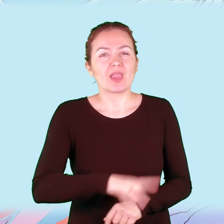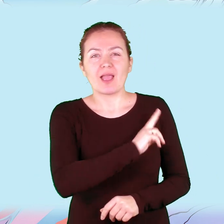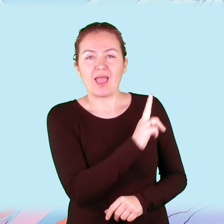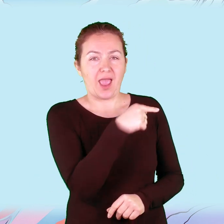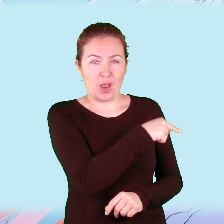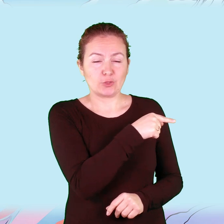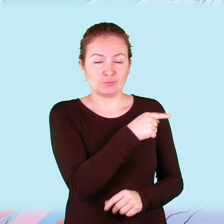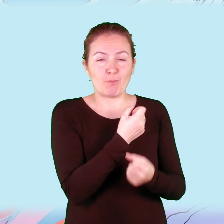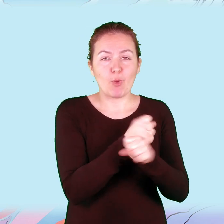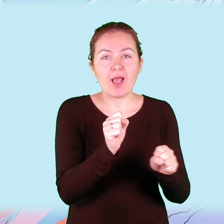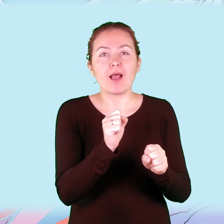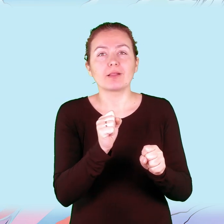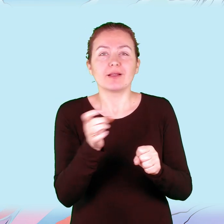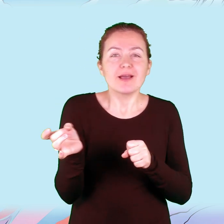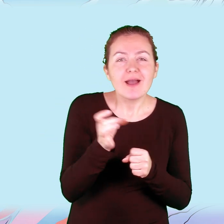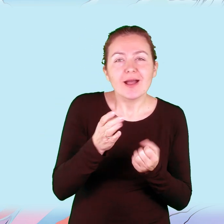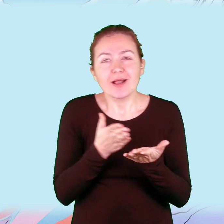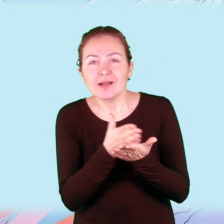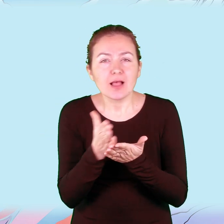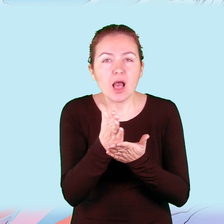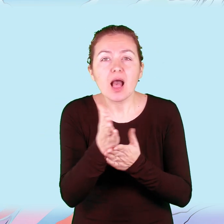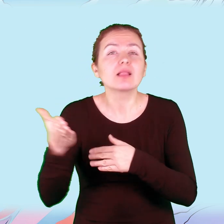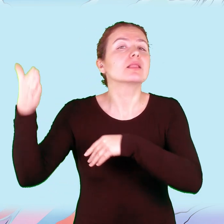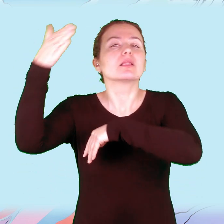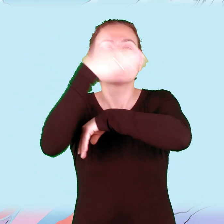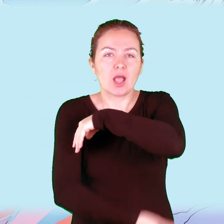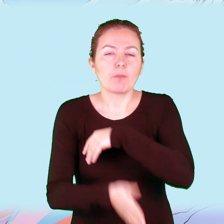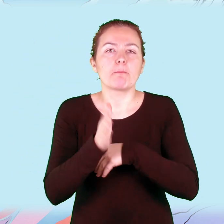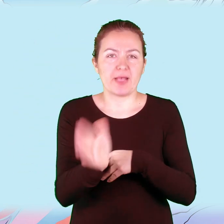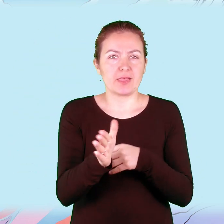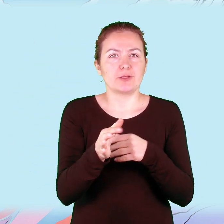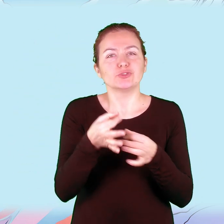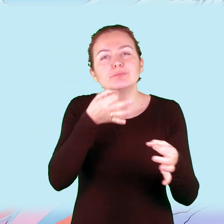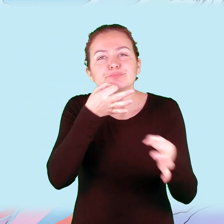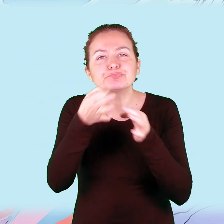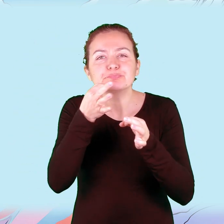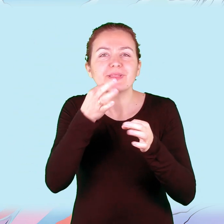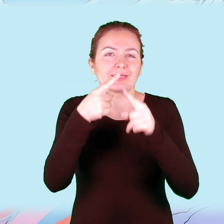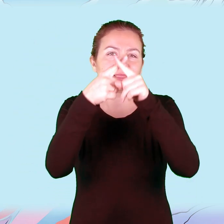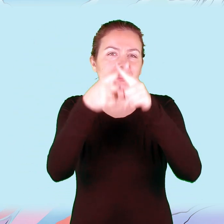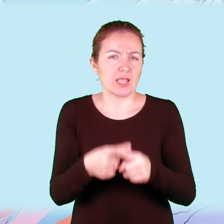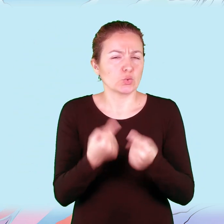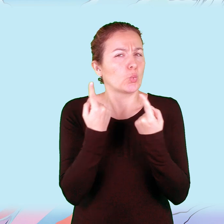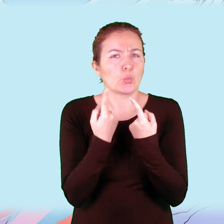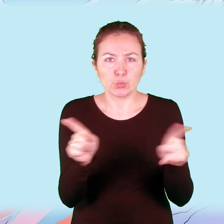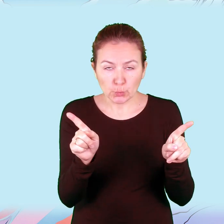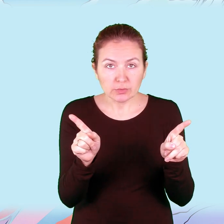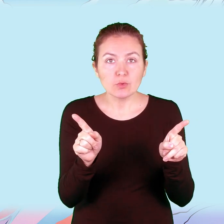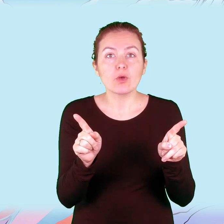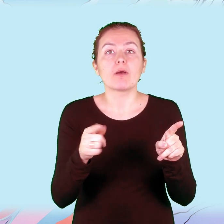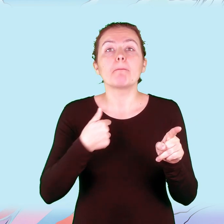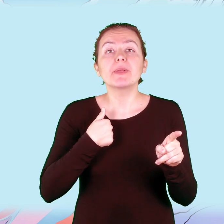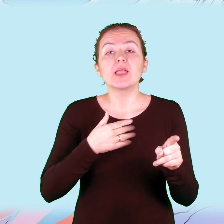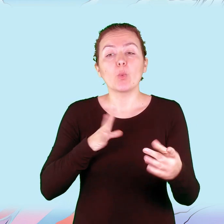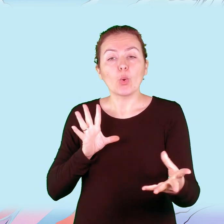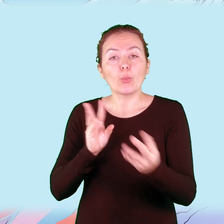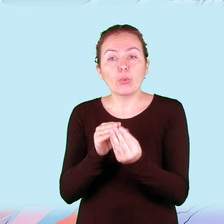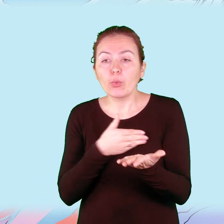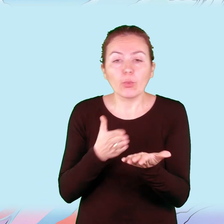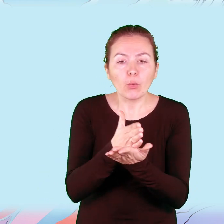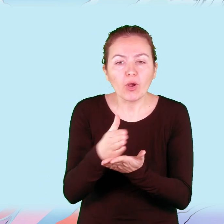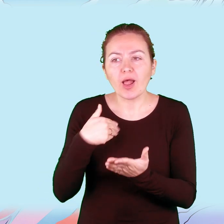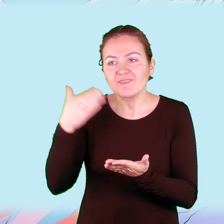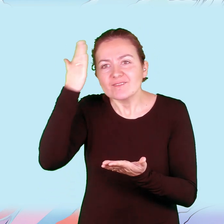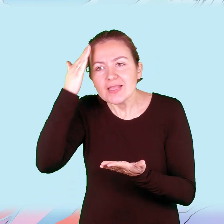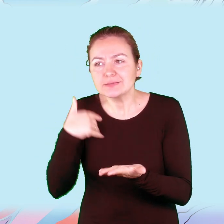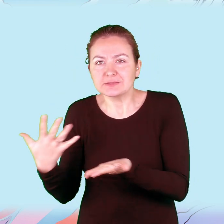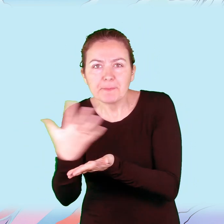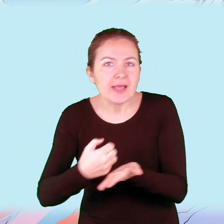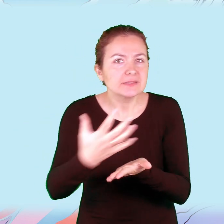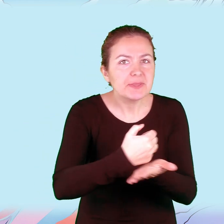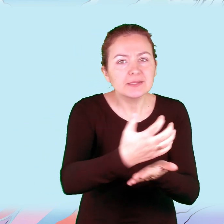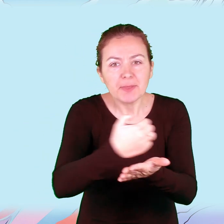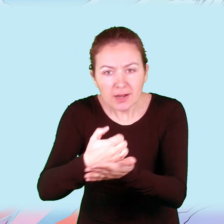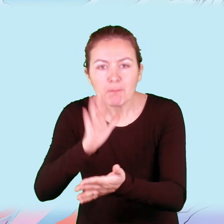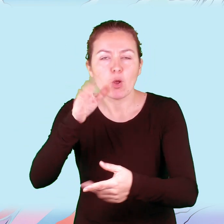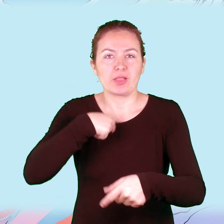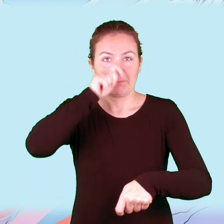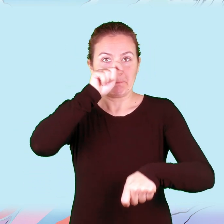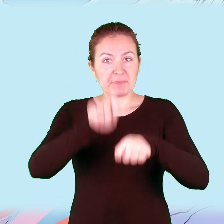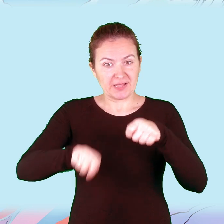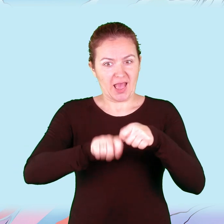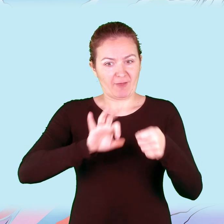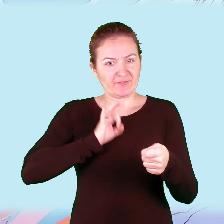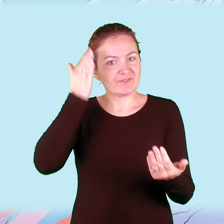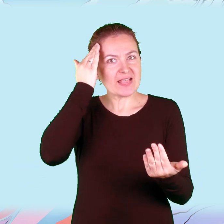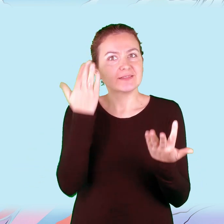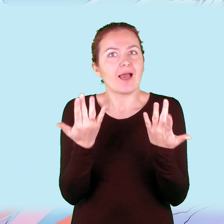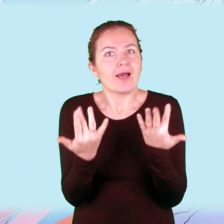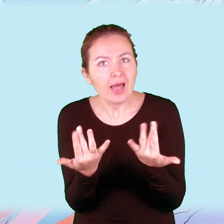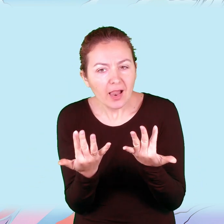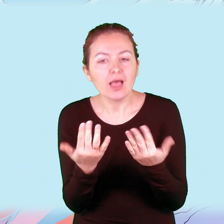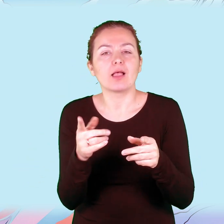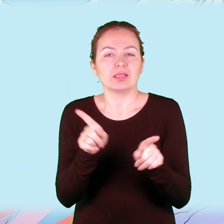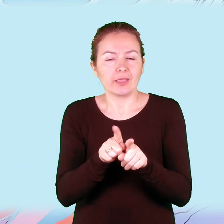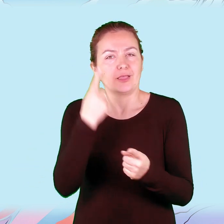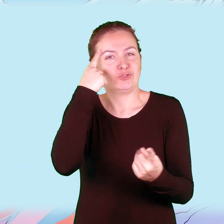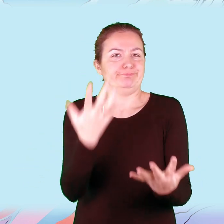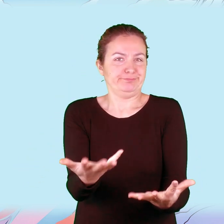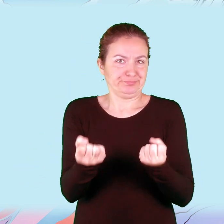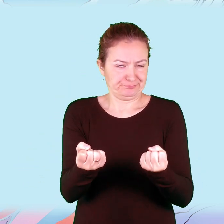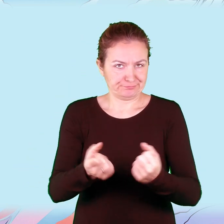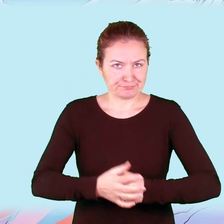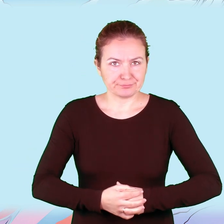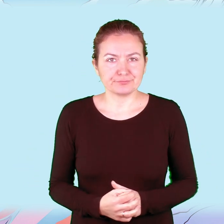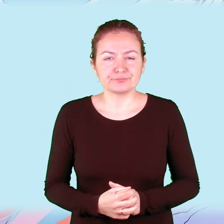Na końcu ścieżki każdego bohatera znajduje się krótki quiz, który sprawdzi i utrwali zdobytą wiedzę.